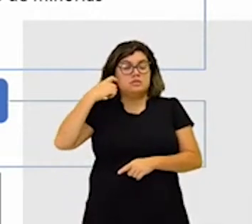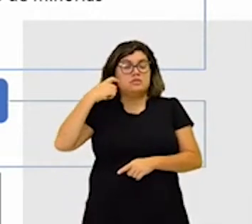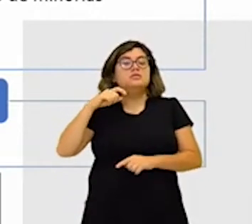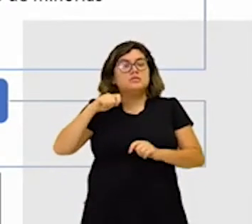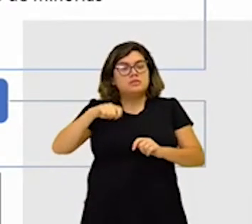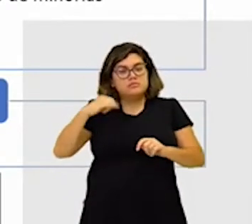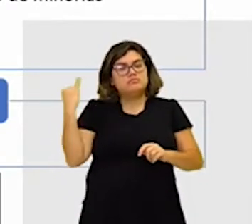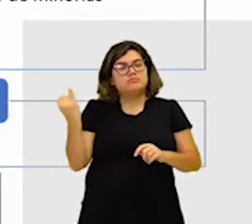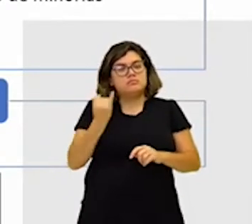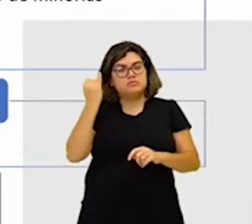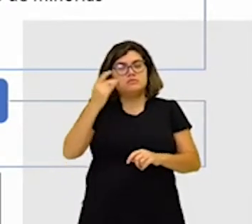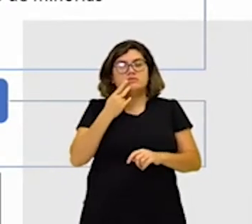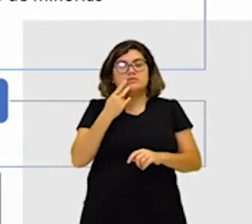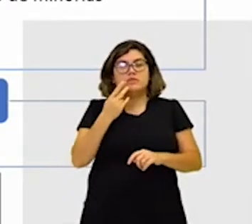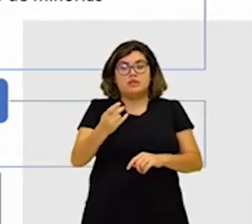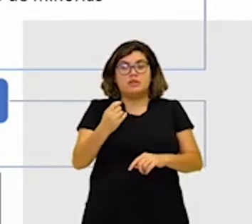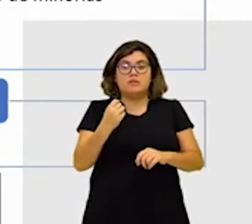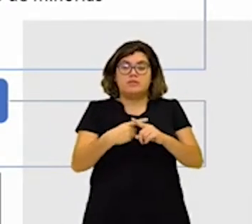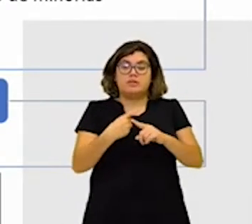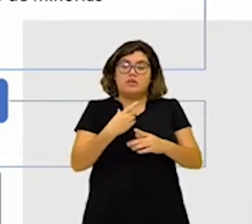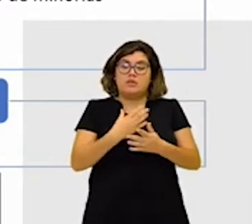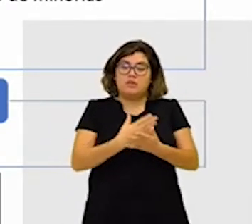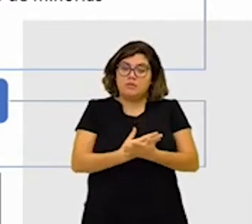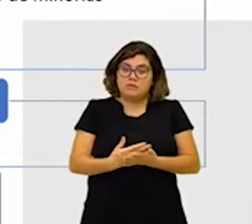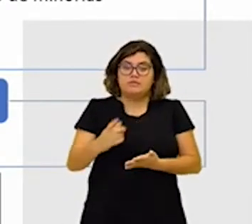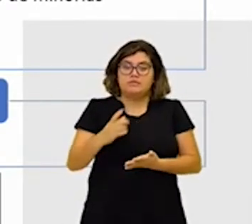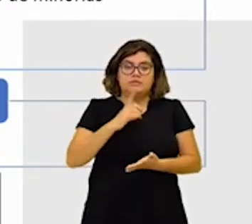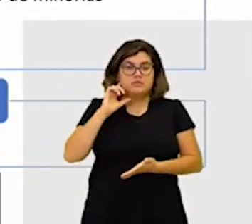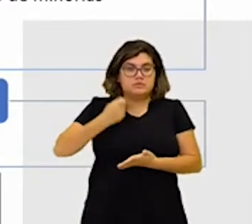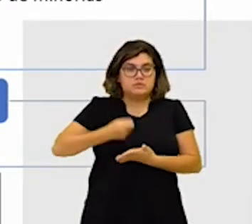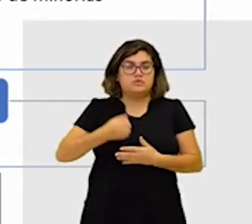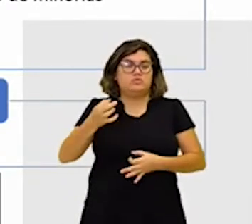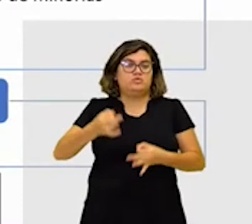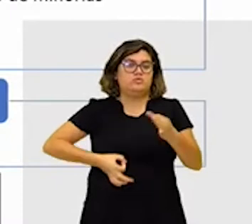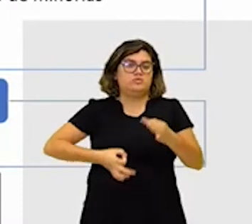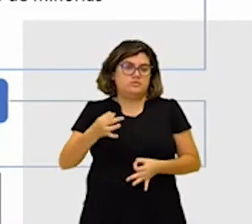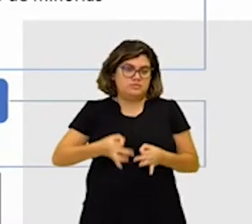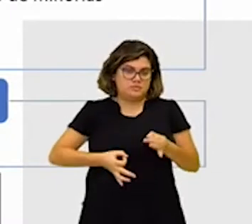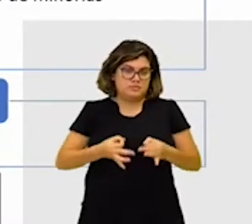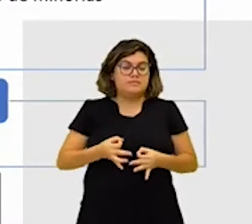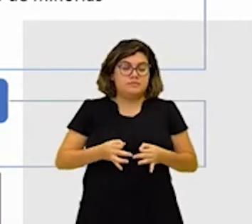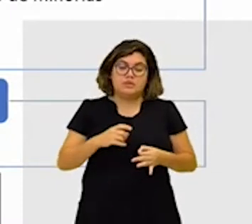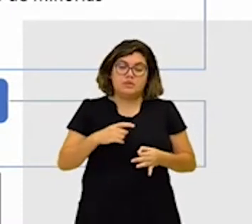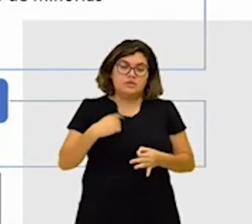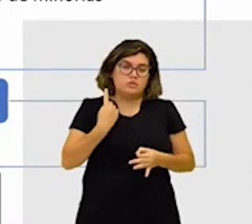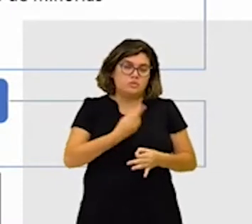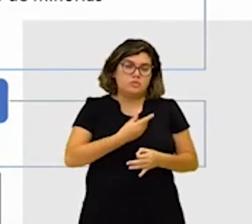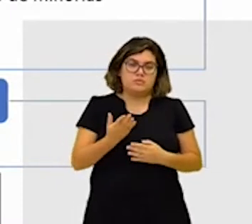começou porque houve determinações judiciais nesse sentido nós não tínhamos não acabou o seu